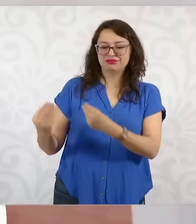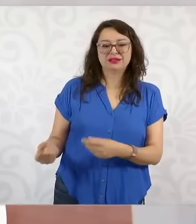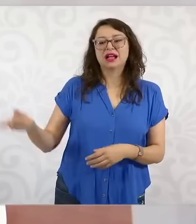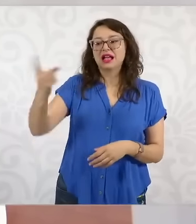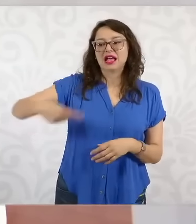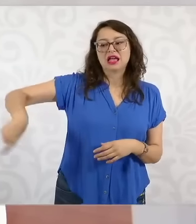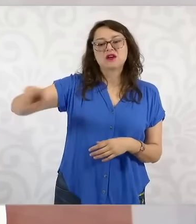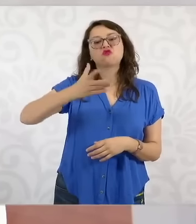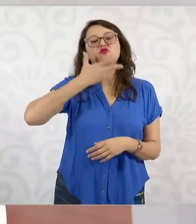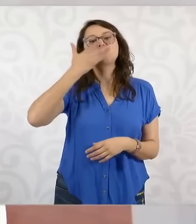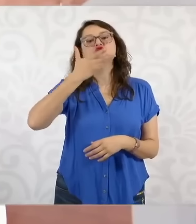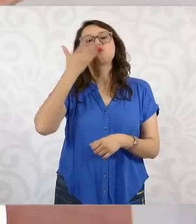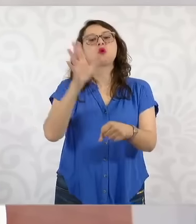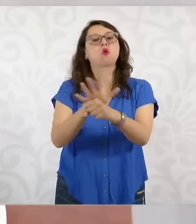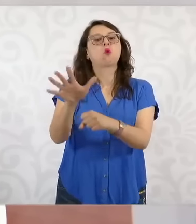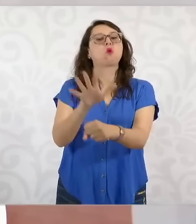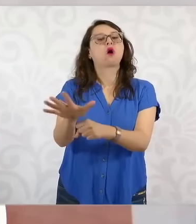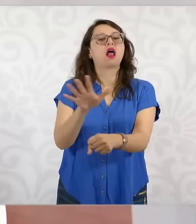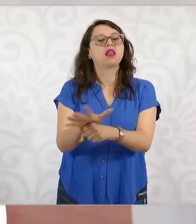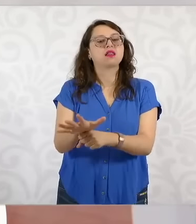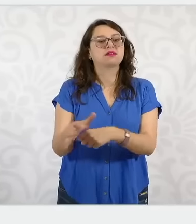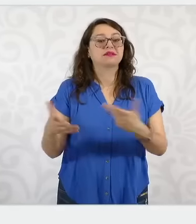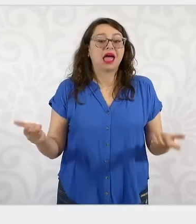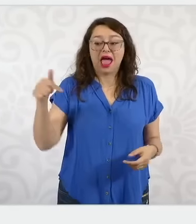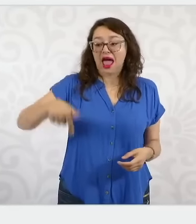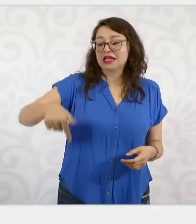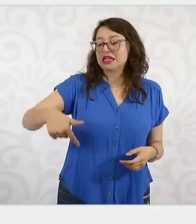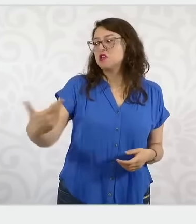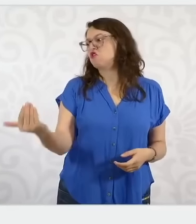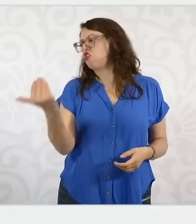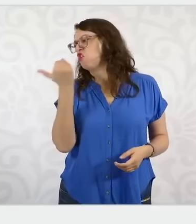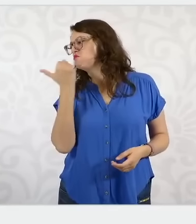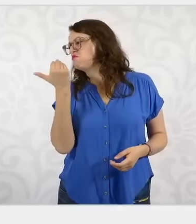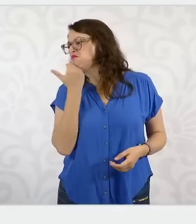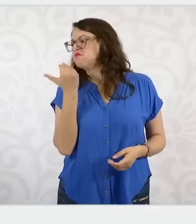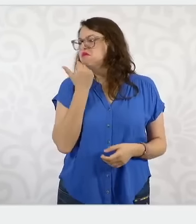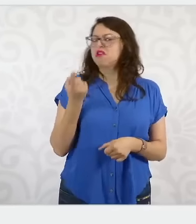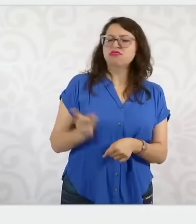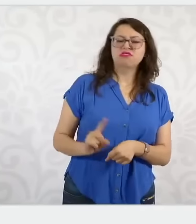acostumbrados? Pues a que comían aquí todas las tardes o una vez a la semana con el presidente,